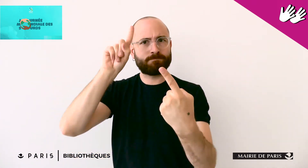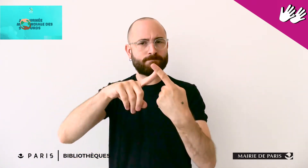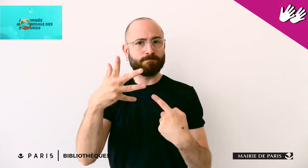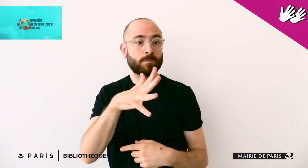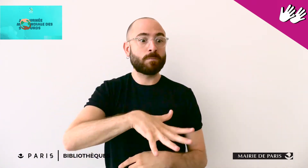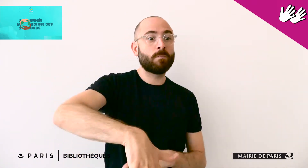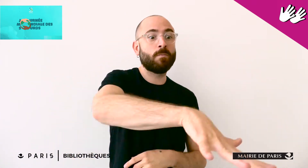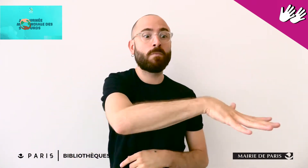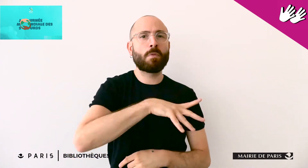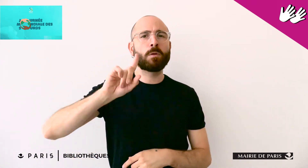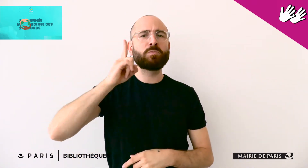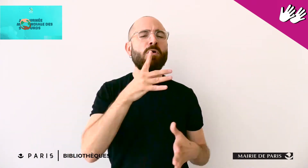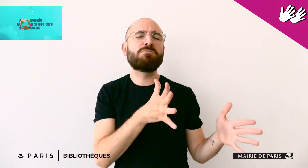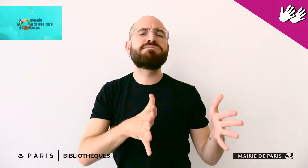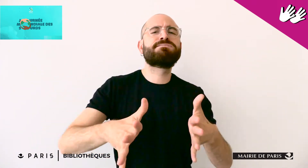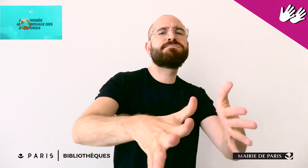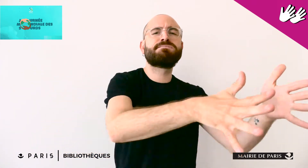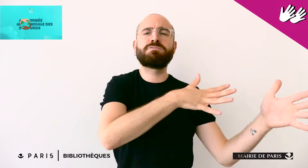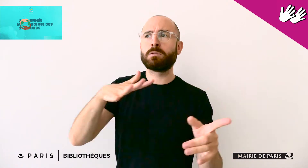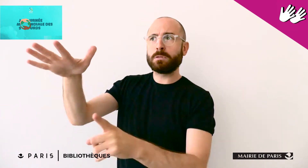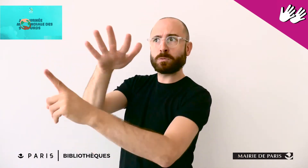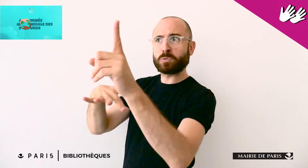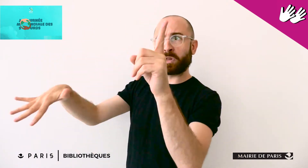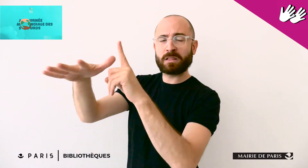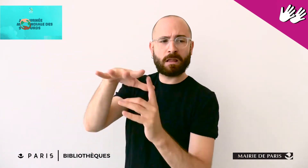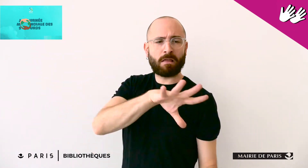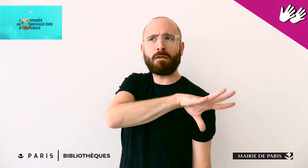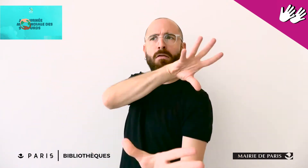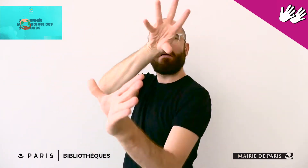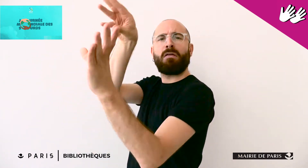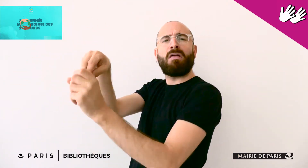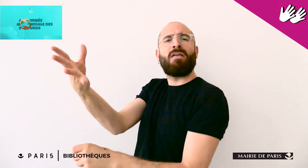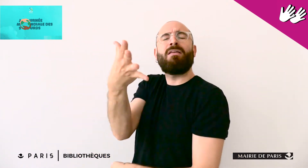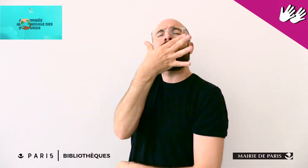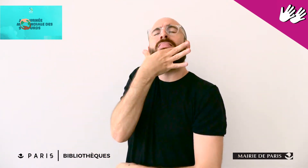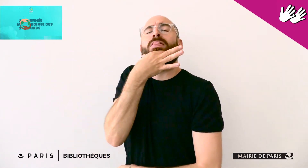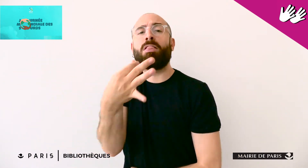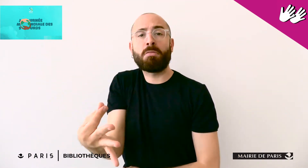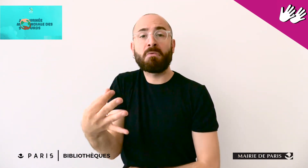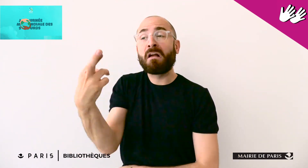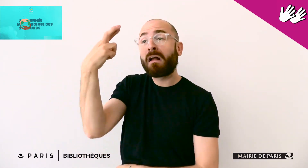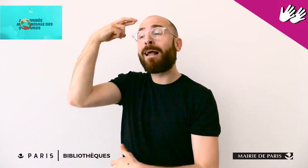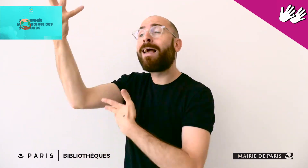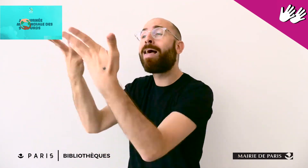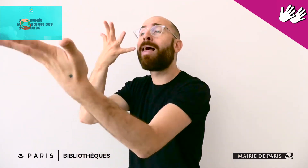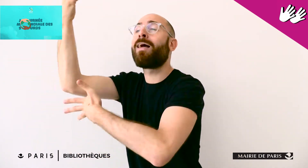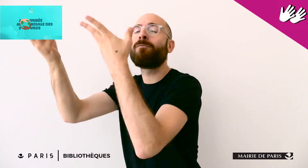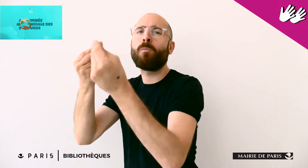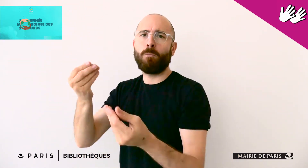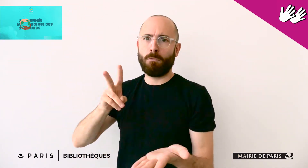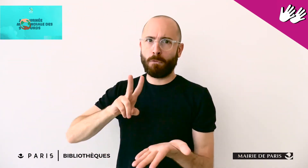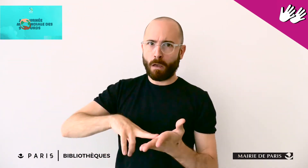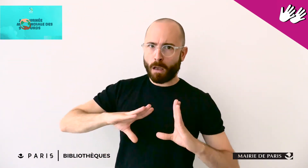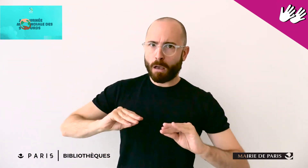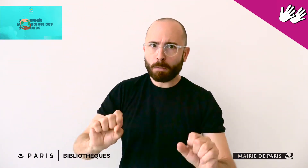« Pour une inclusion réussie des Sourds signants dans la société : utopie ou vision d’avenir ? »